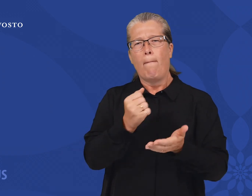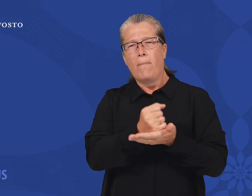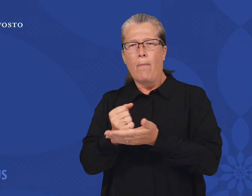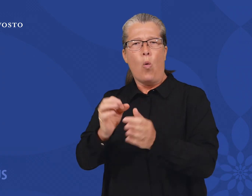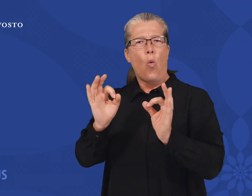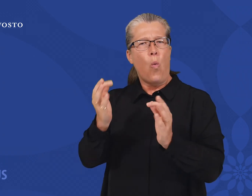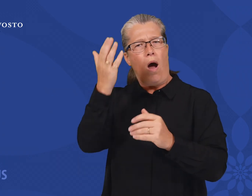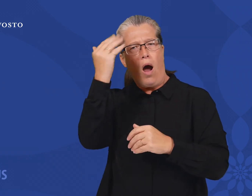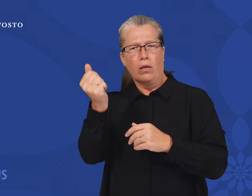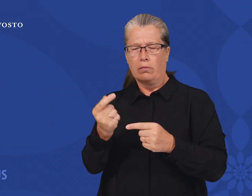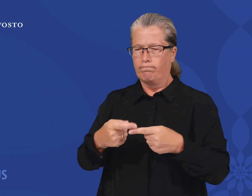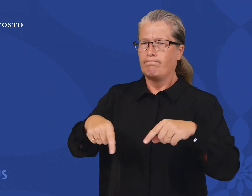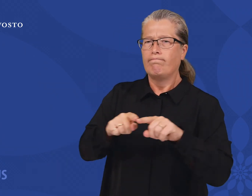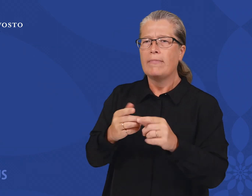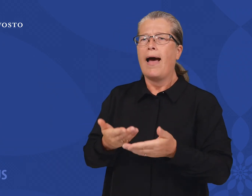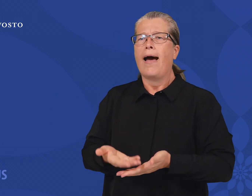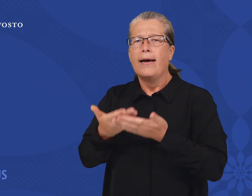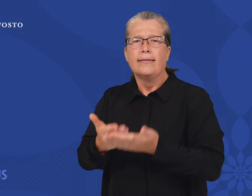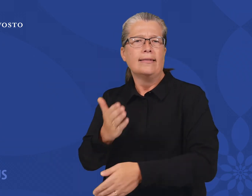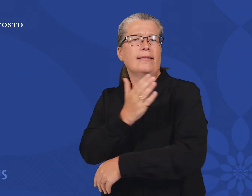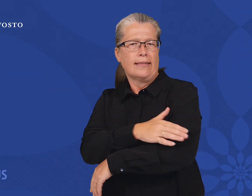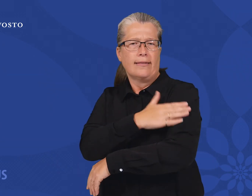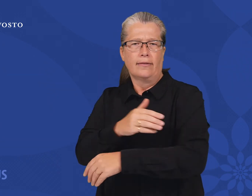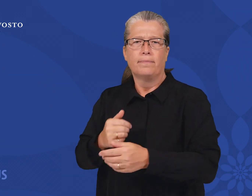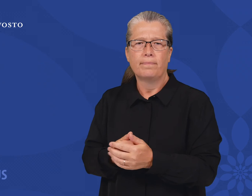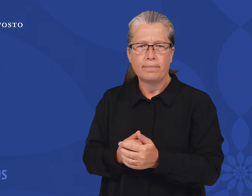handräckning i lagen om smittsamma sjukdomar.